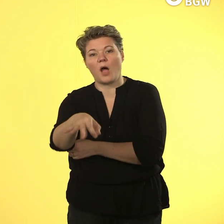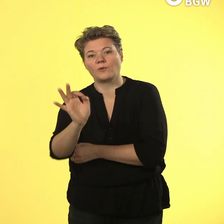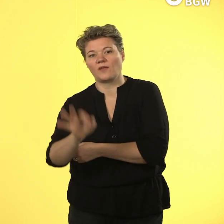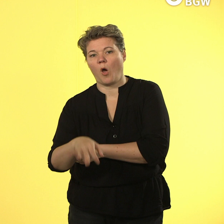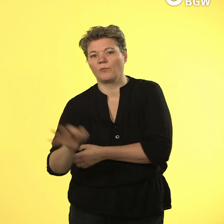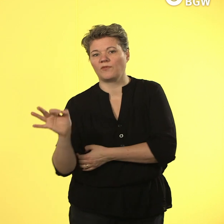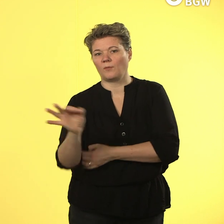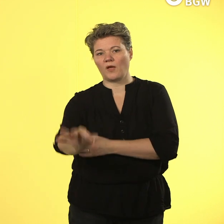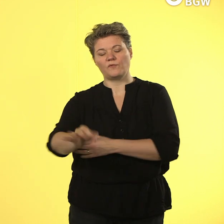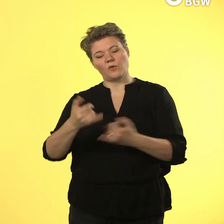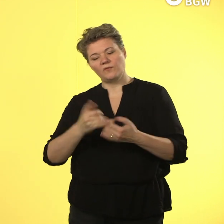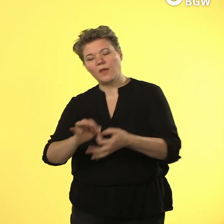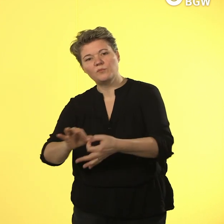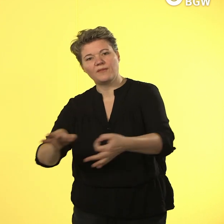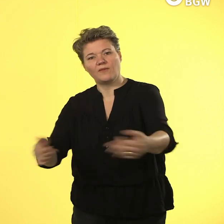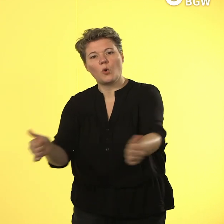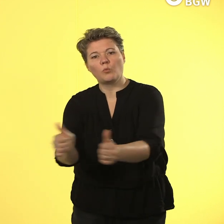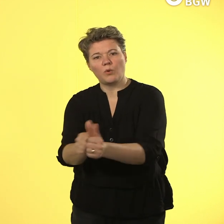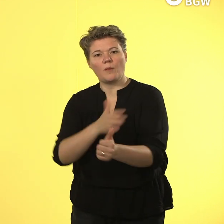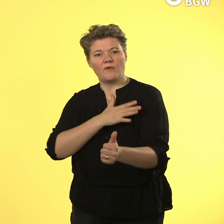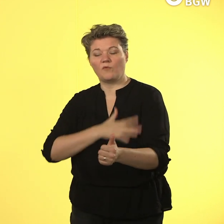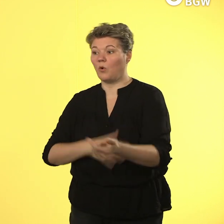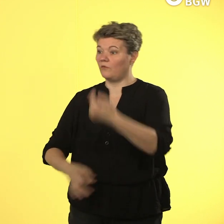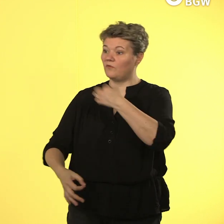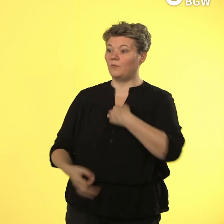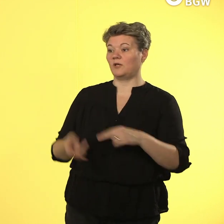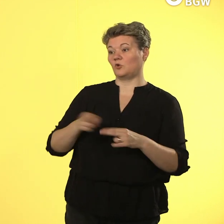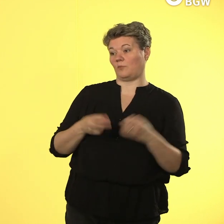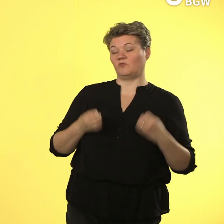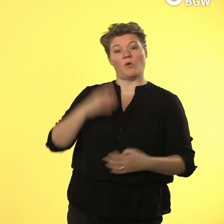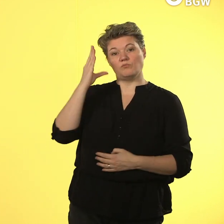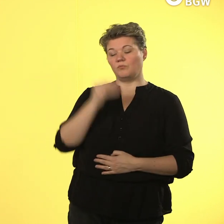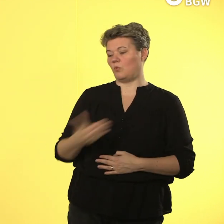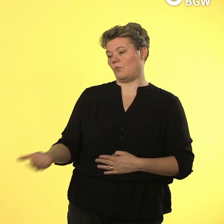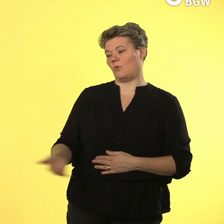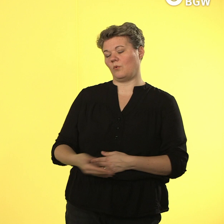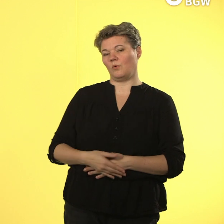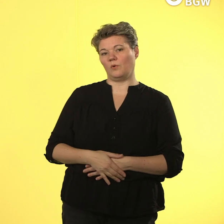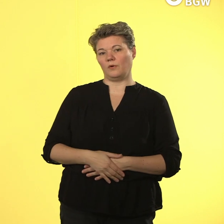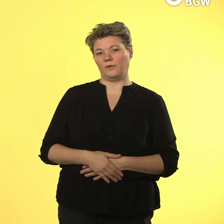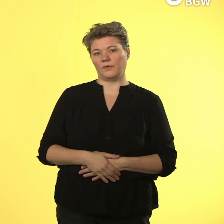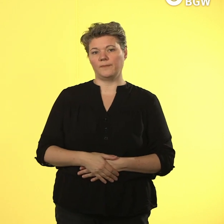Und das finde ich blöd. Und ich bin Teil von diesem Team. Diese Veranstaltung nächste Woche mit Bundesteilhabegesetz- Assistenten kann mir gestohlen bleiben.